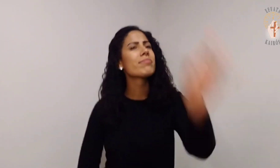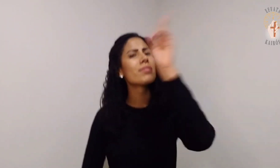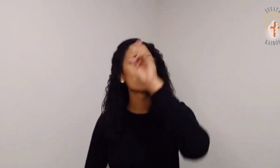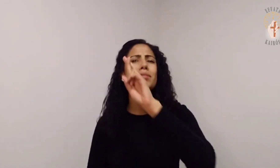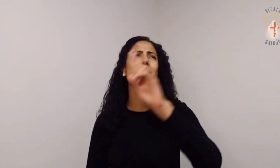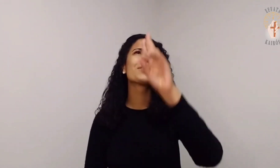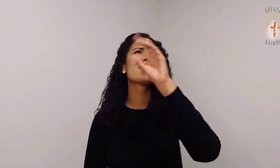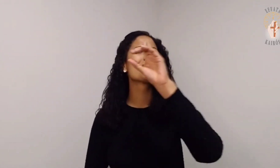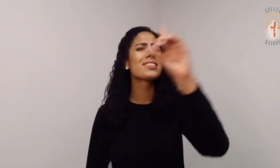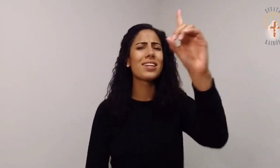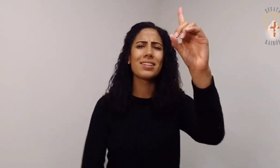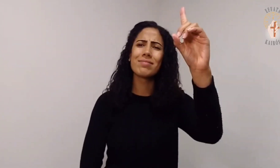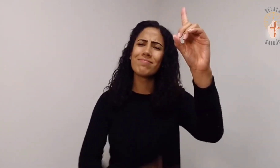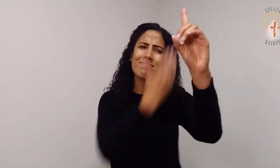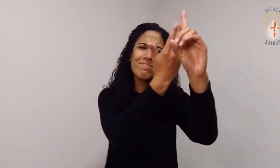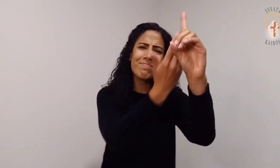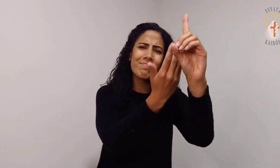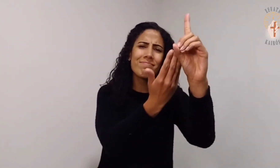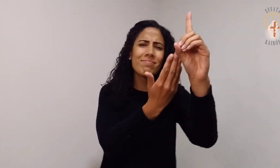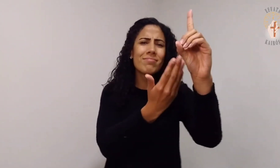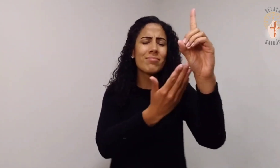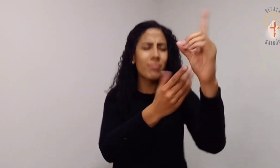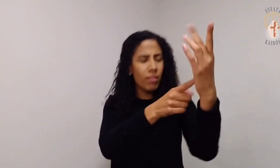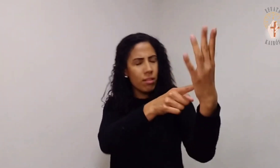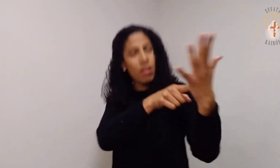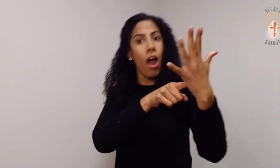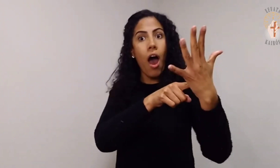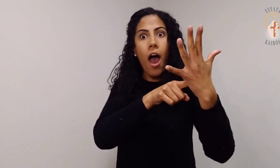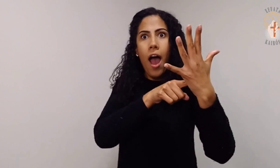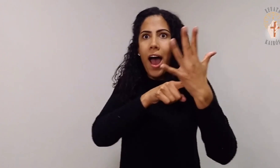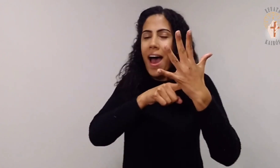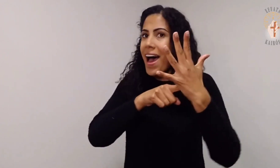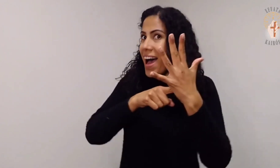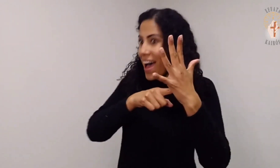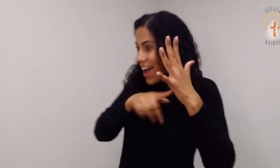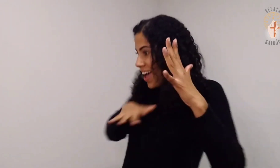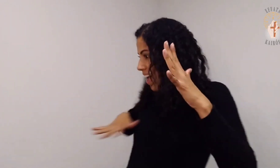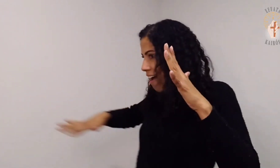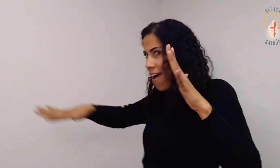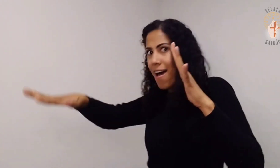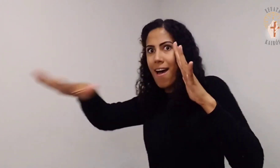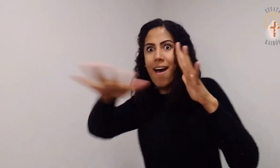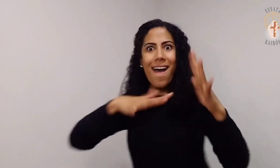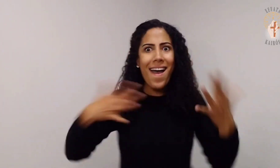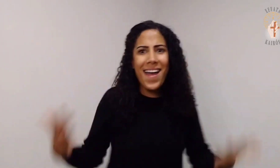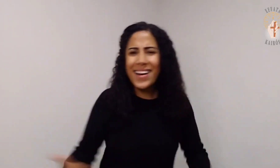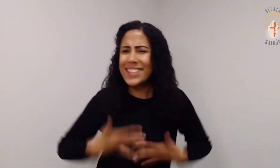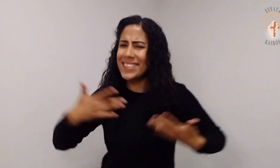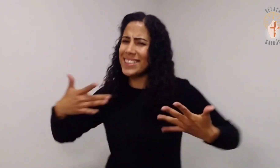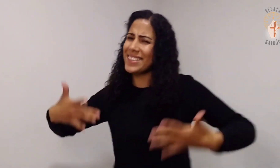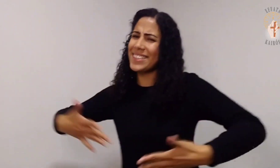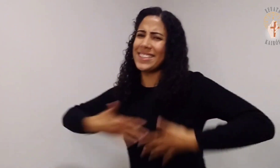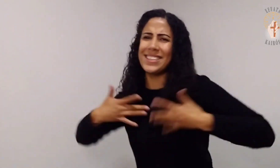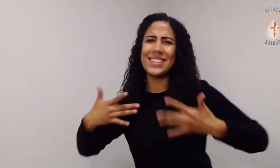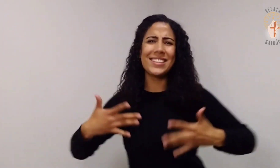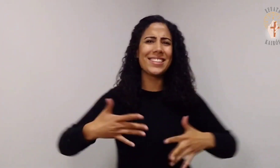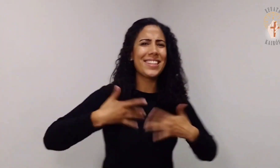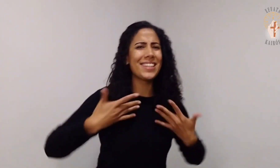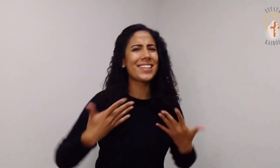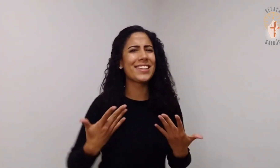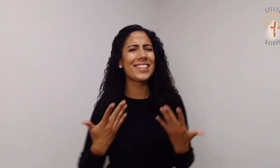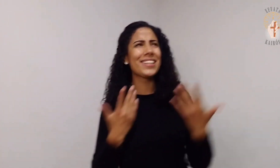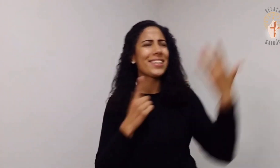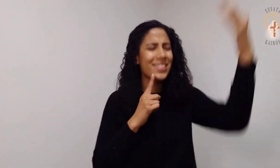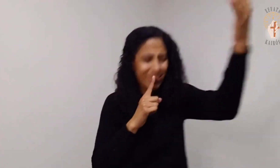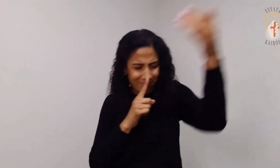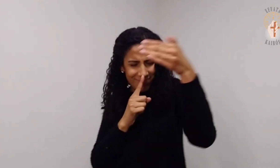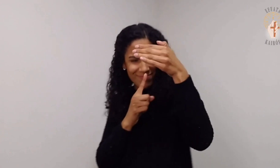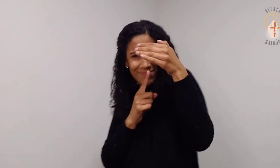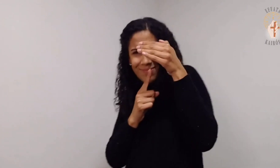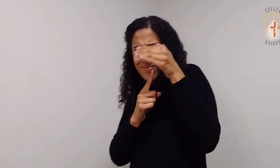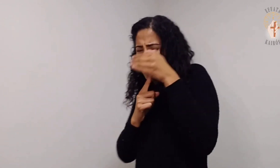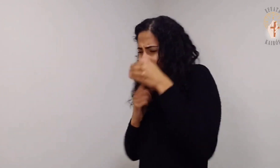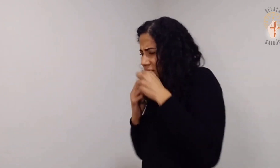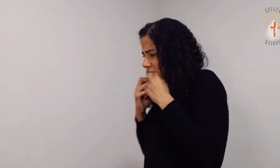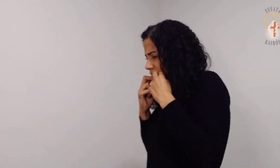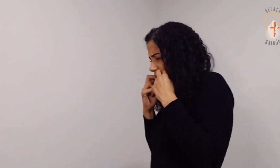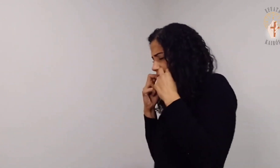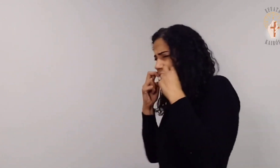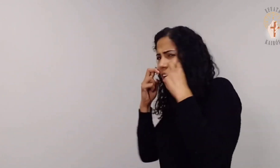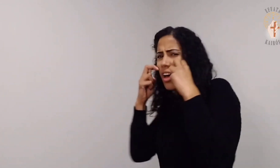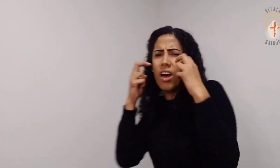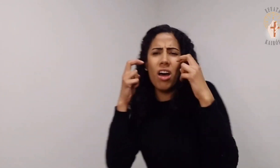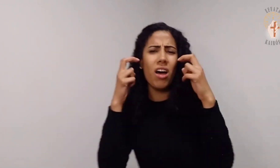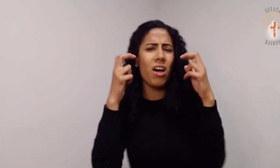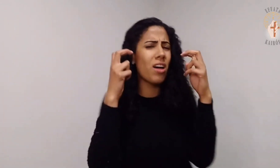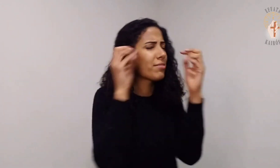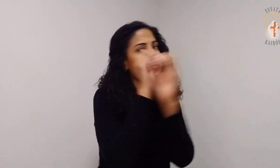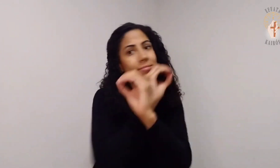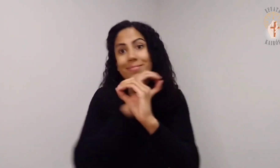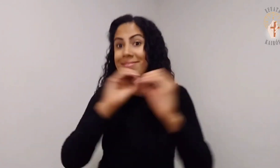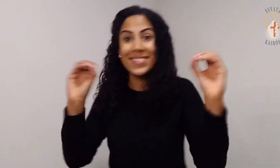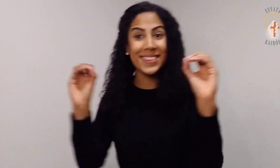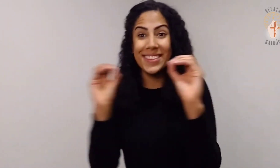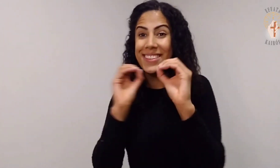Contemplai a sua face e alegrai-vos, e vosso rosto não se cubra de vergonha!